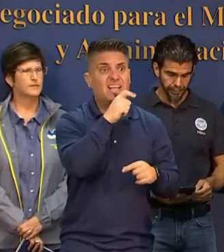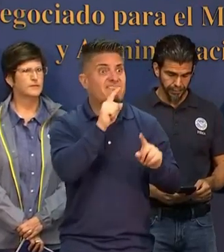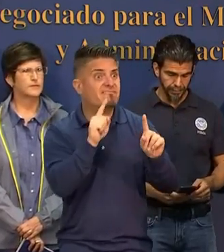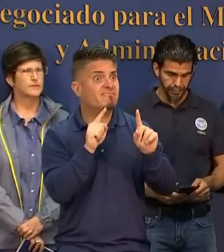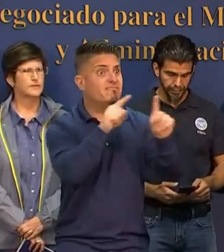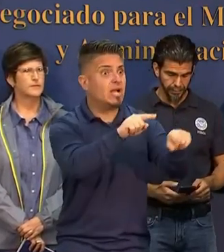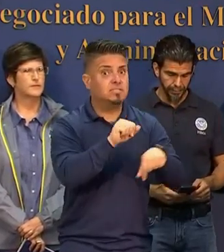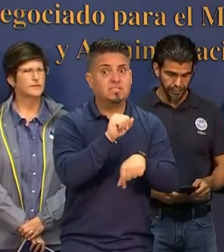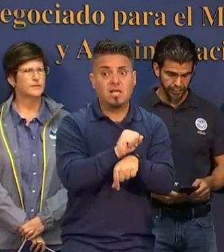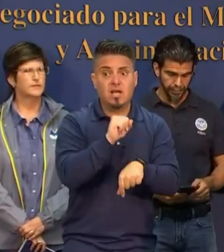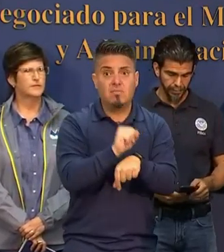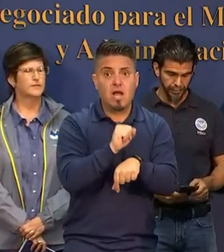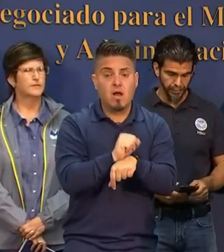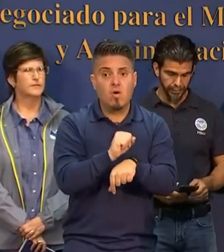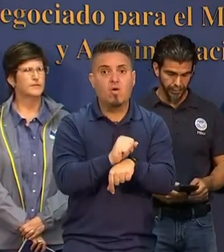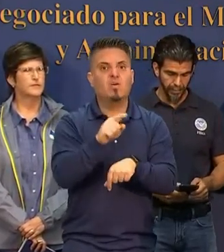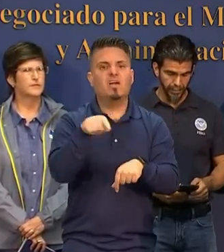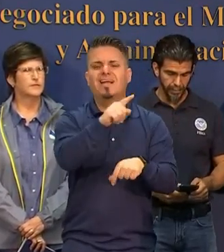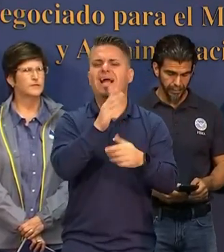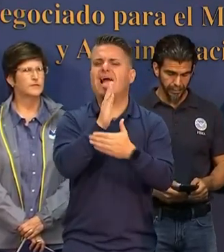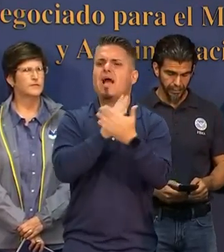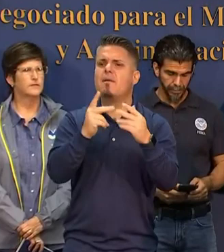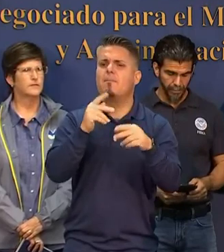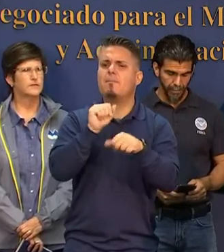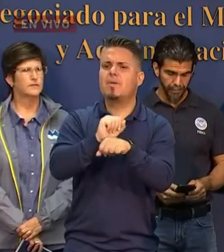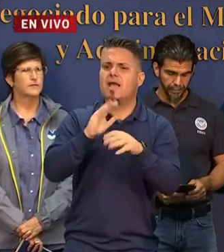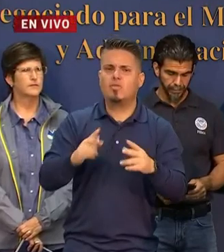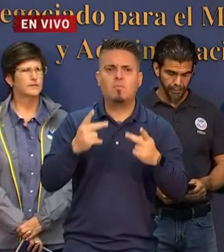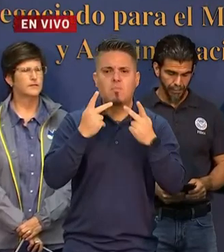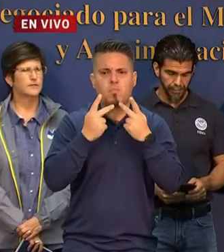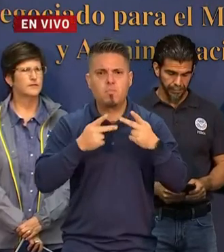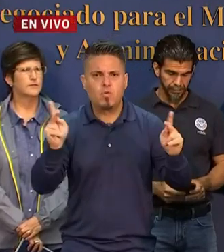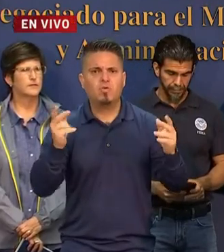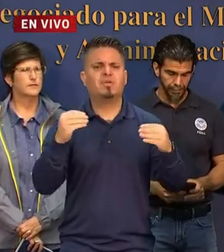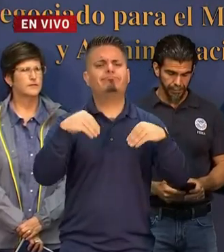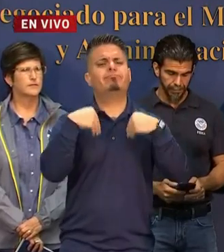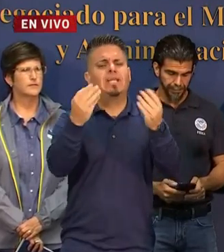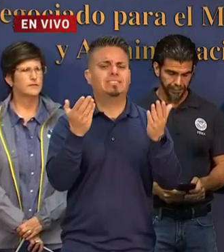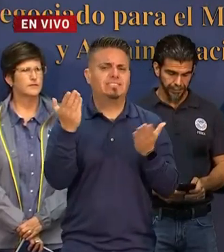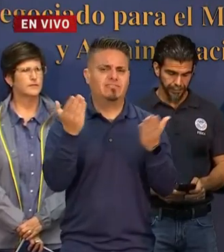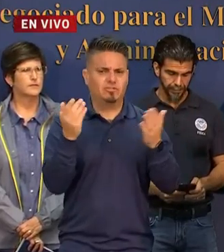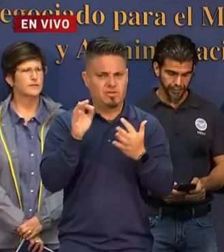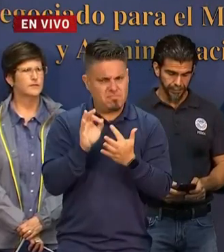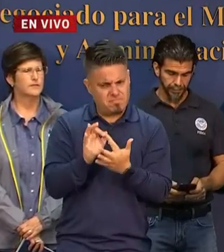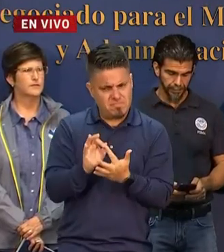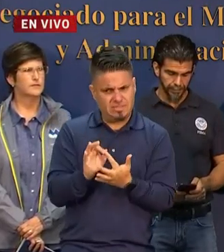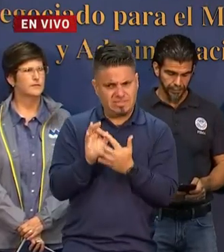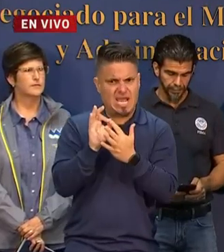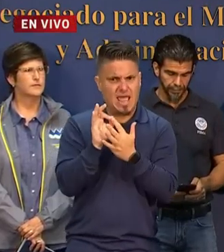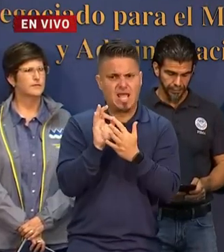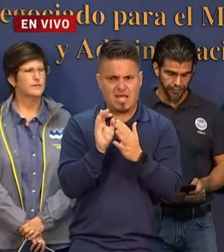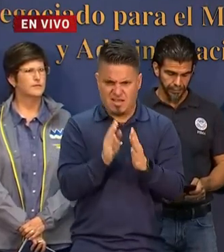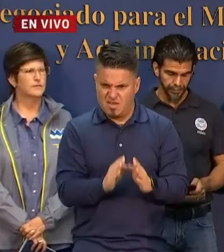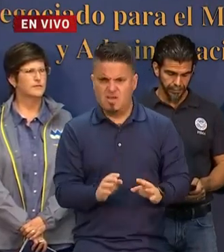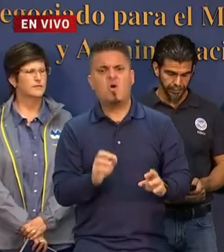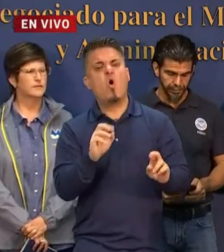ANUNCIANDO HABÍA COMO ADELANTADO, MAÑANA HABRÁ NO